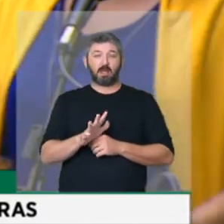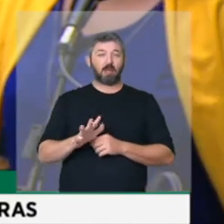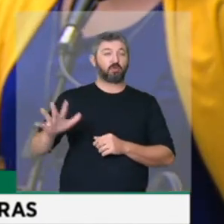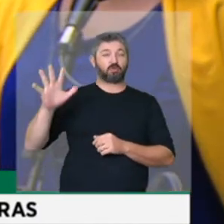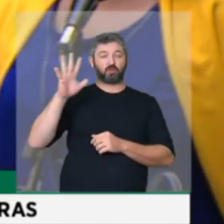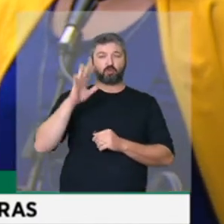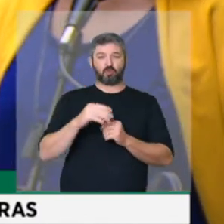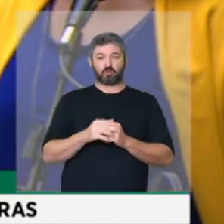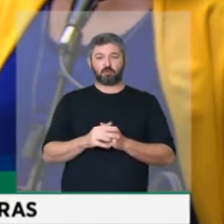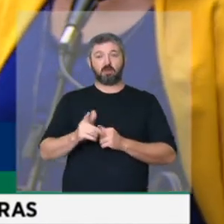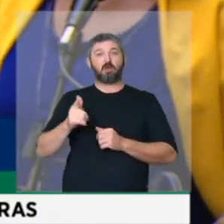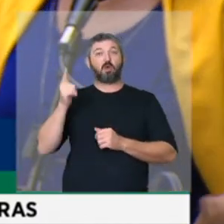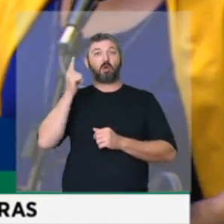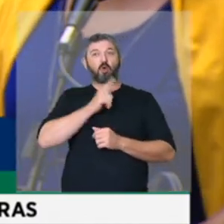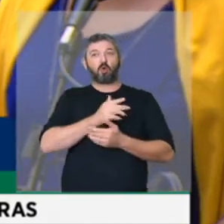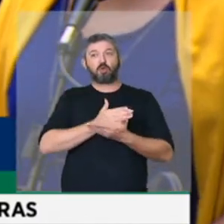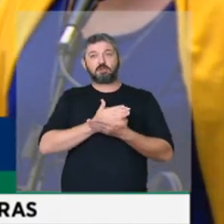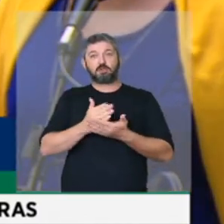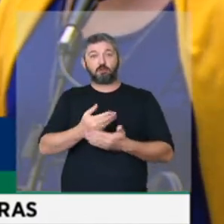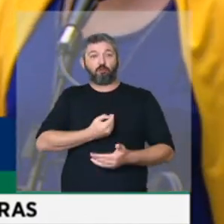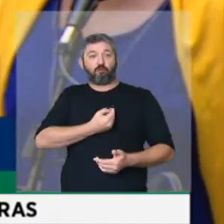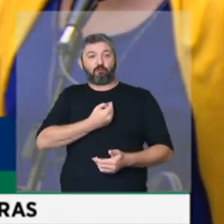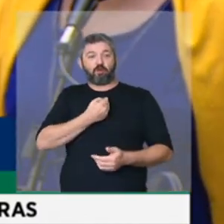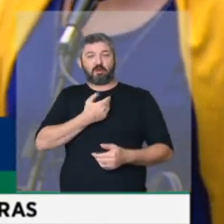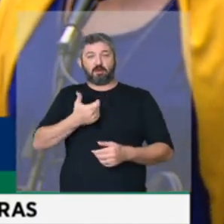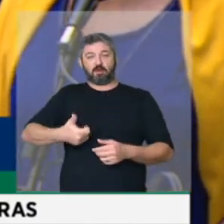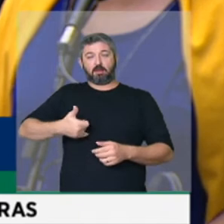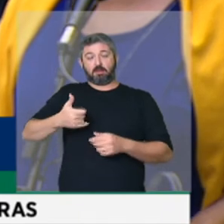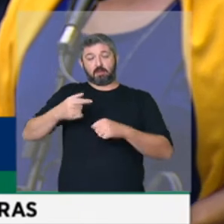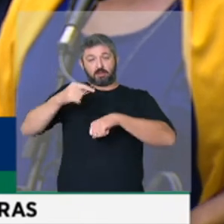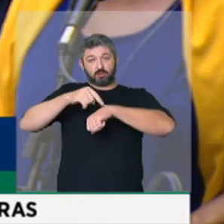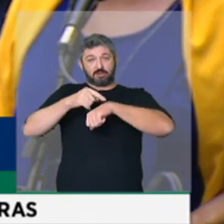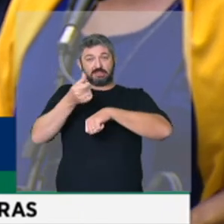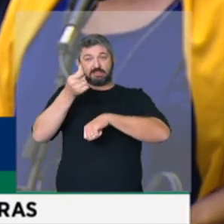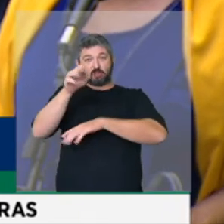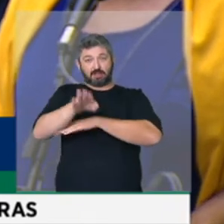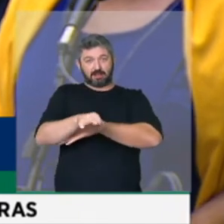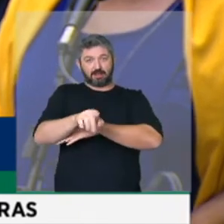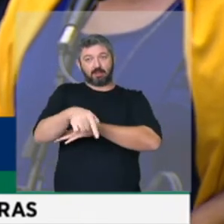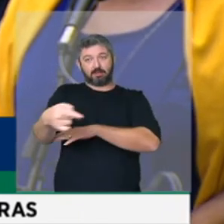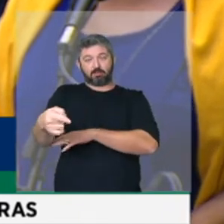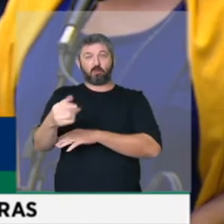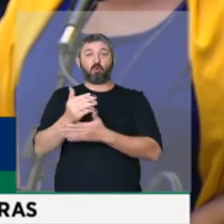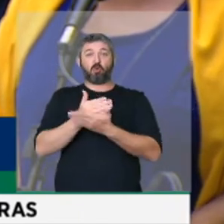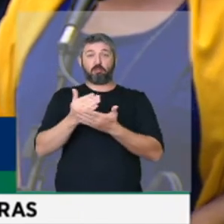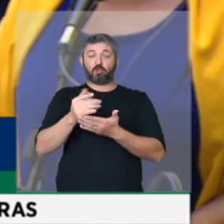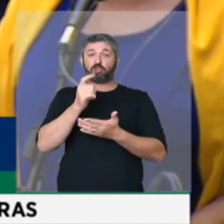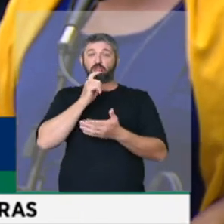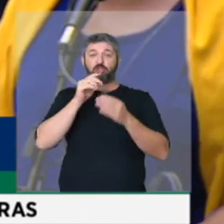PRESIDENTE. -- [DEPUTADO]: MAIORIA ENCAMINHA NÃO. -- [PRESIDENTE]: MAIORIA NÃO. MINORIA. -- [DEPUTADA]: PRESIDENTE, MUITAS FAMÍLIAS